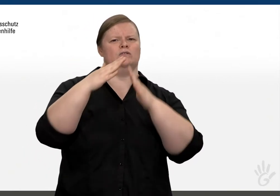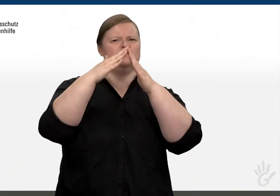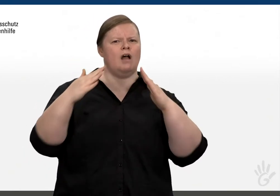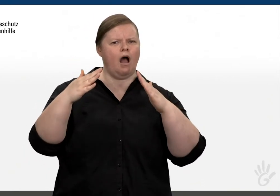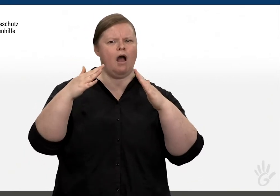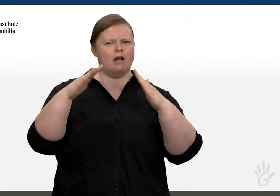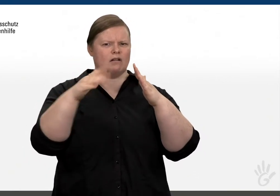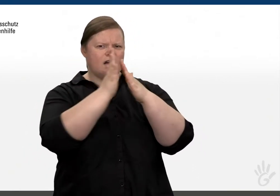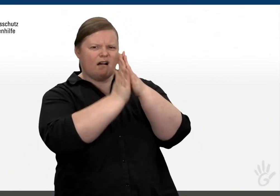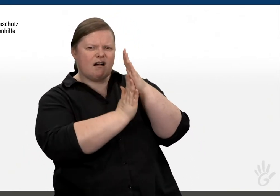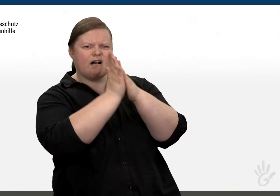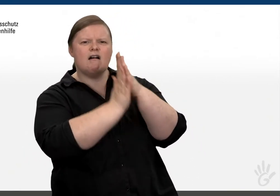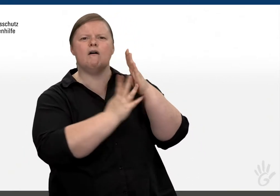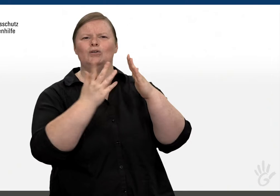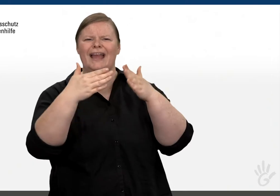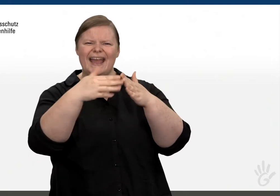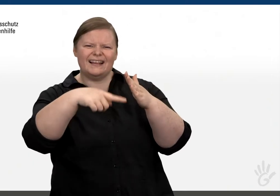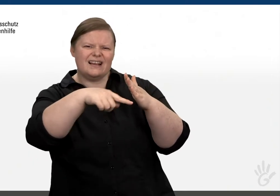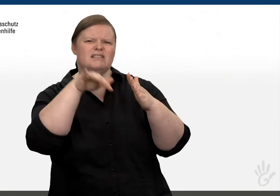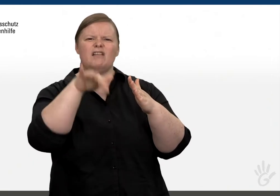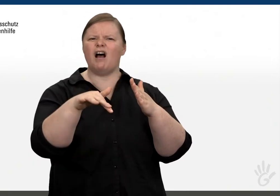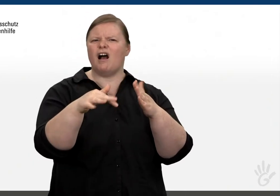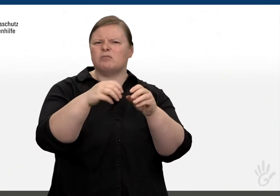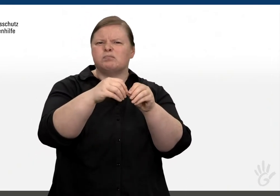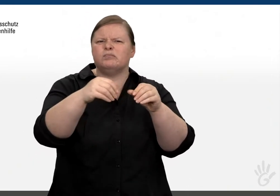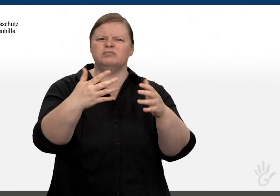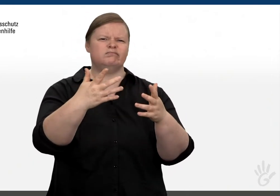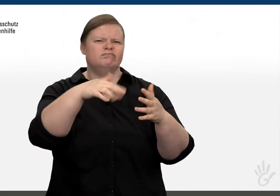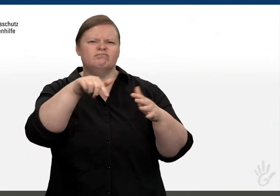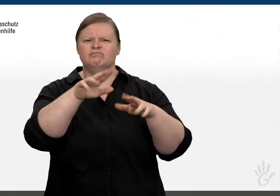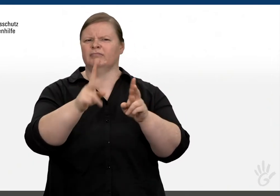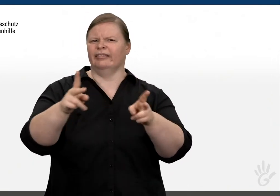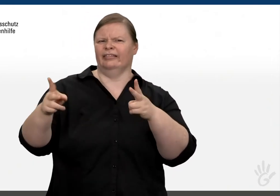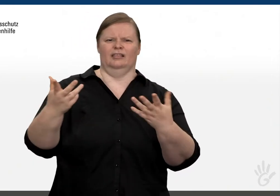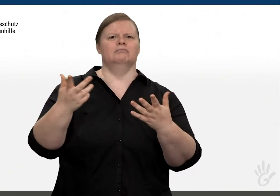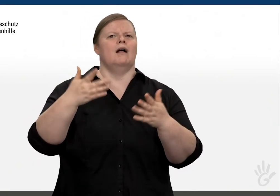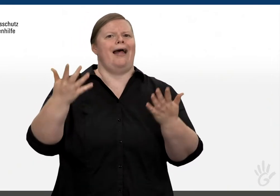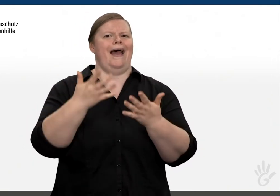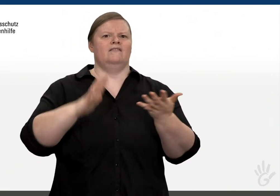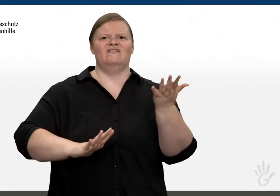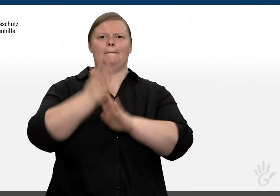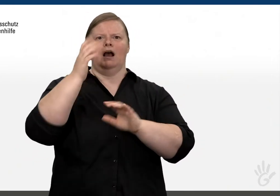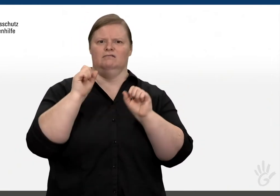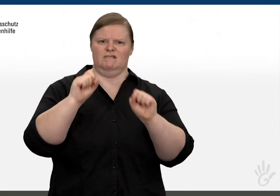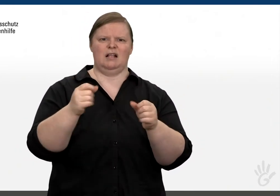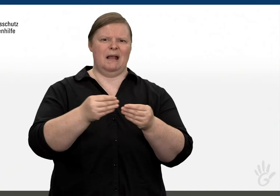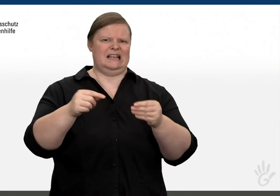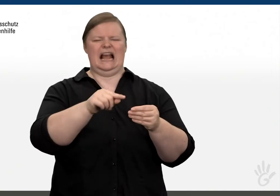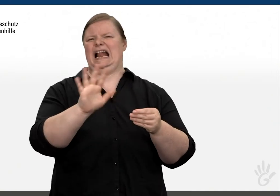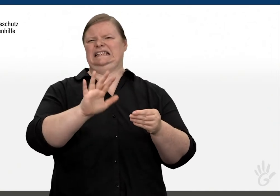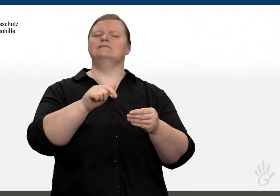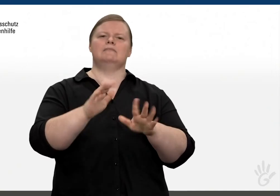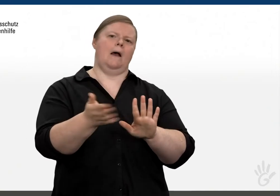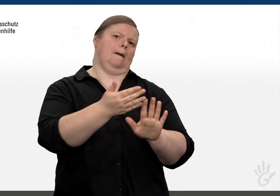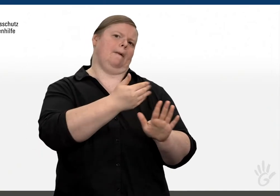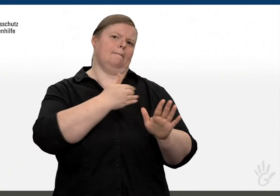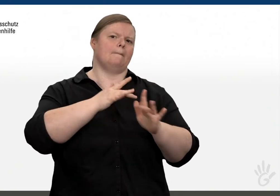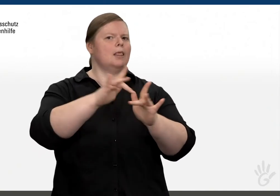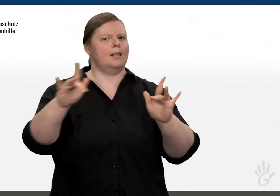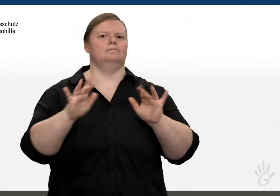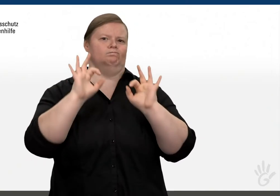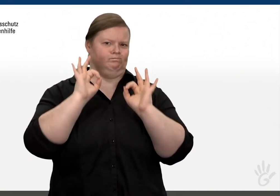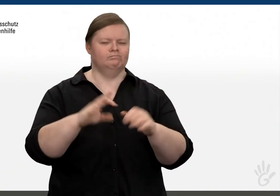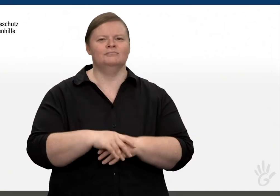besonders brennbares Material aus den Ecken und Dachschrägen.